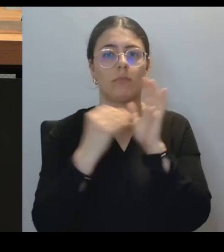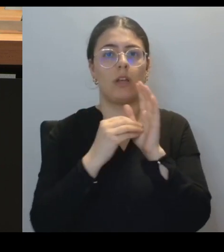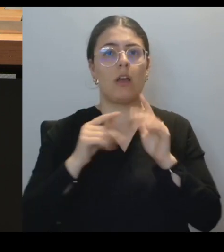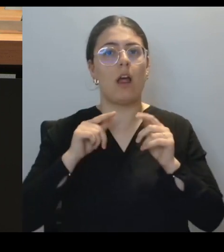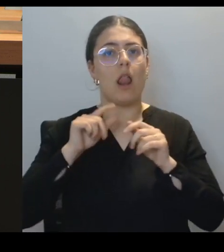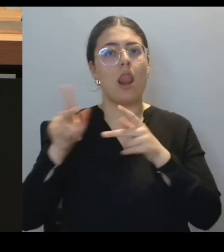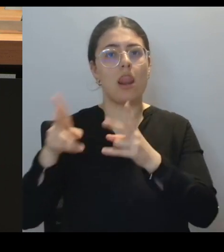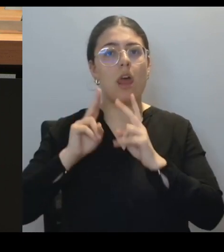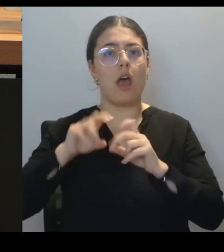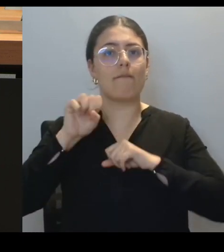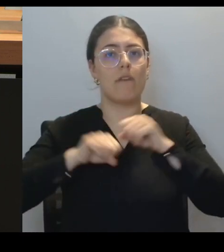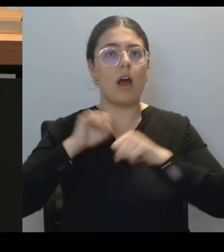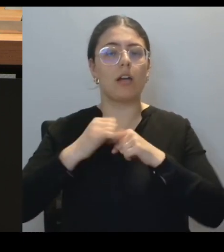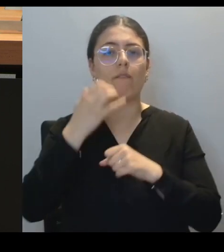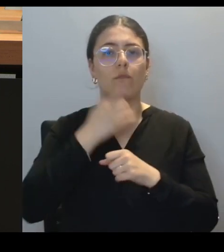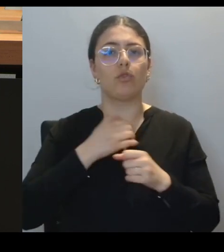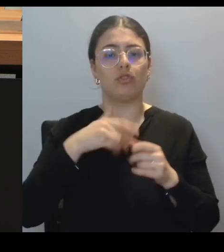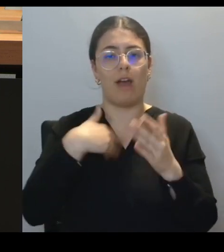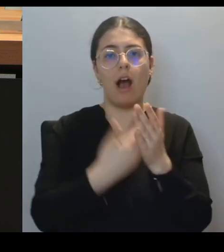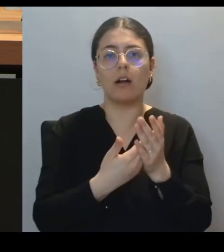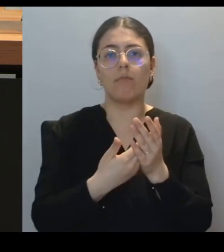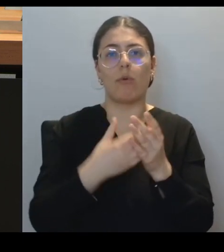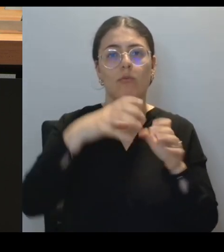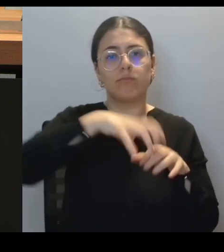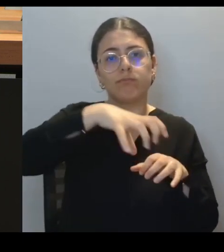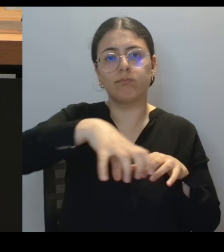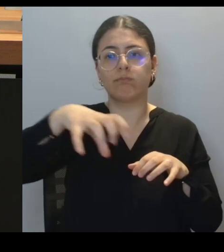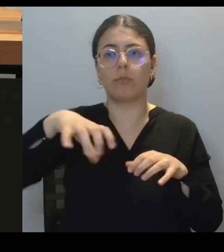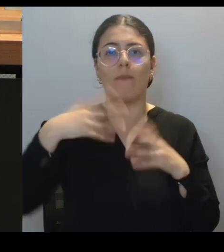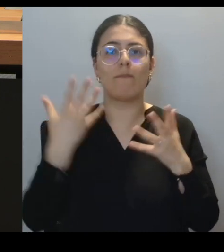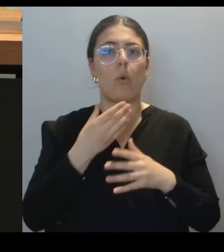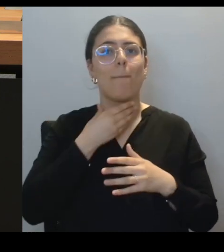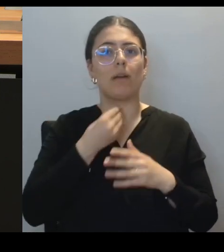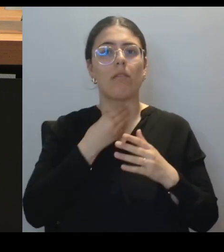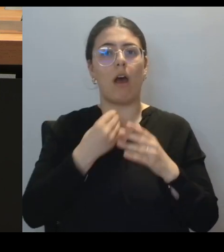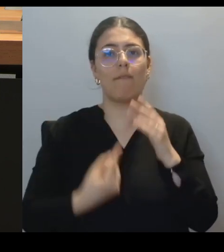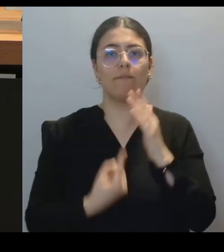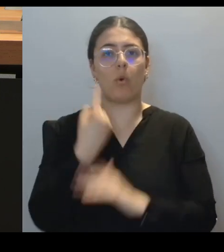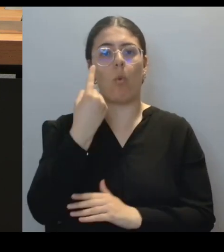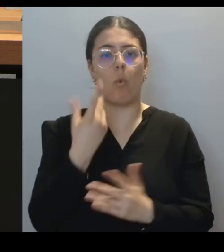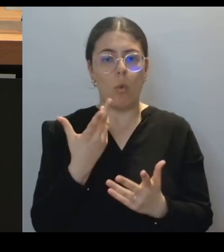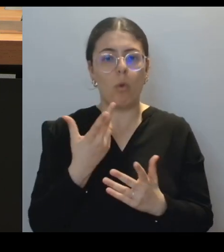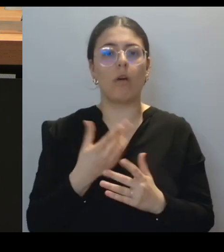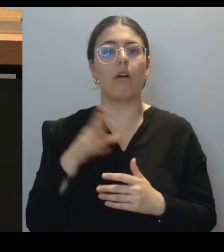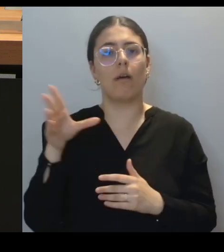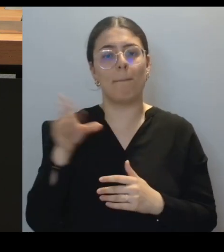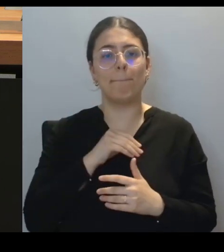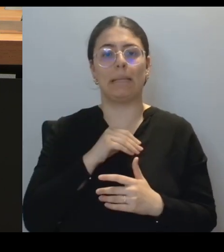und genutzt werden. Mit einem besonderem Augenmerk auf die Außenbezirke. Vielen Dank!